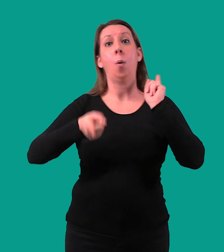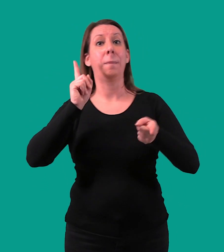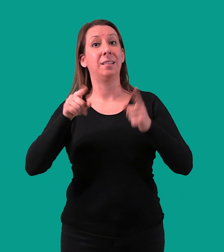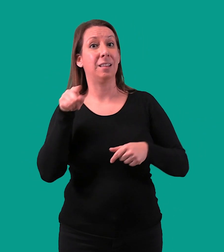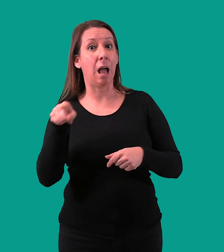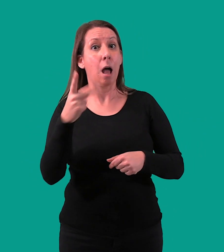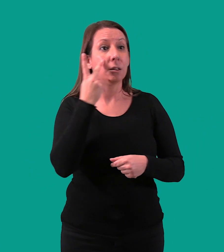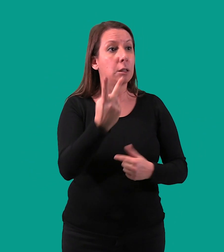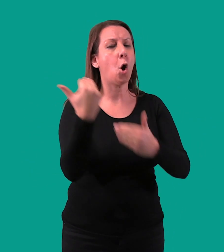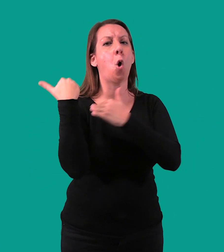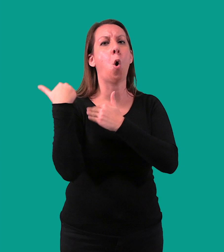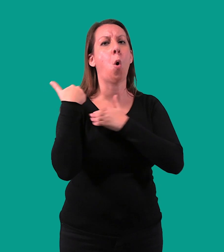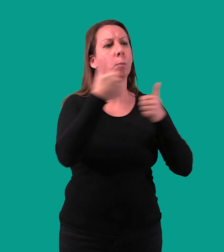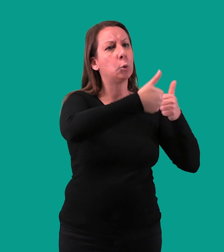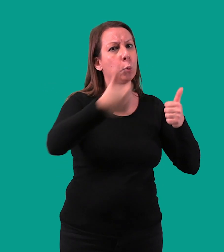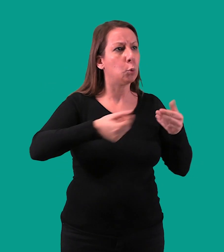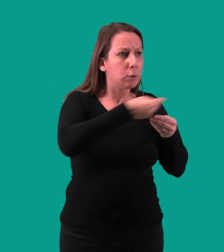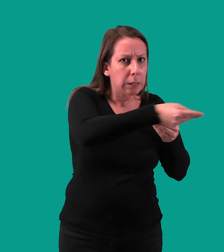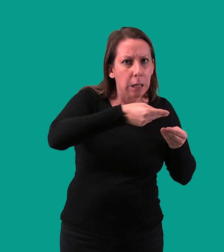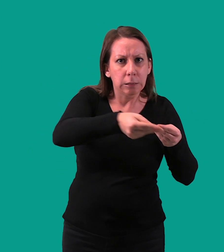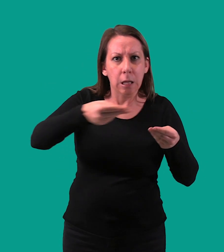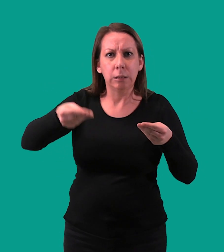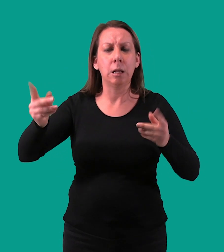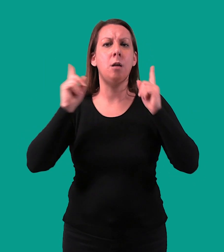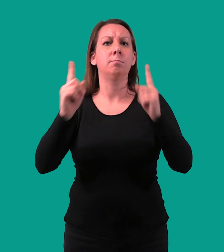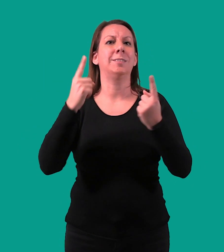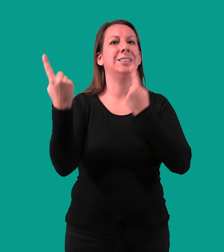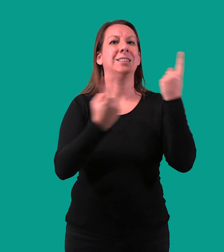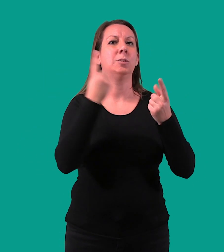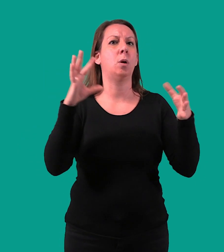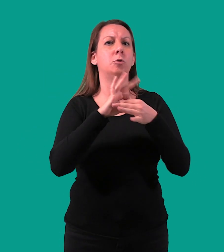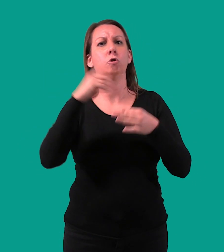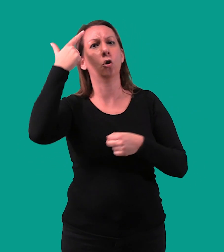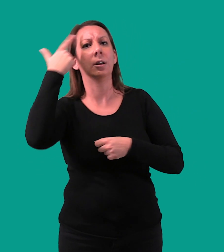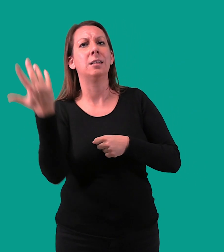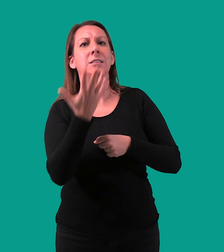Il comandante assegna poi i compiti in base a quanto accaduto,